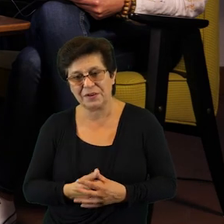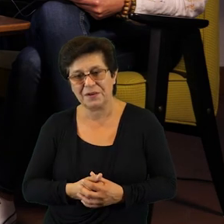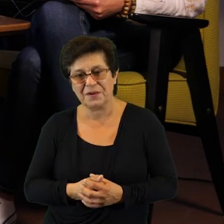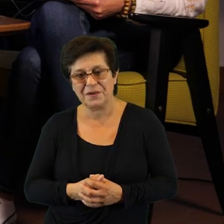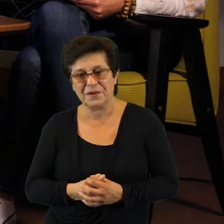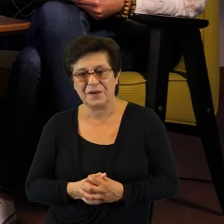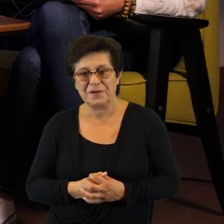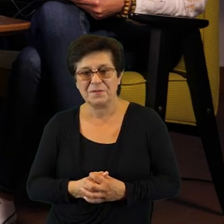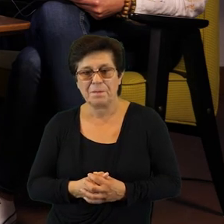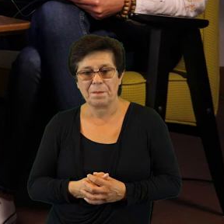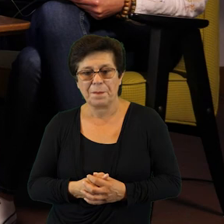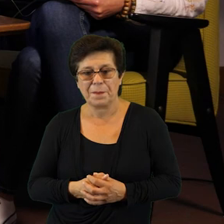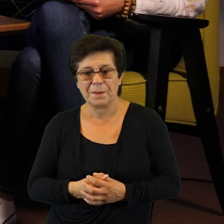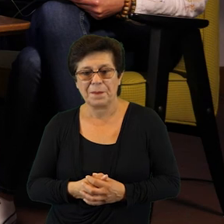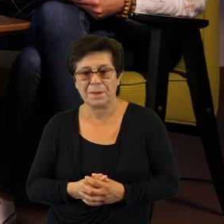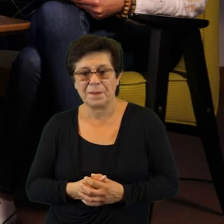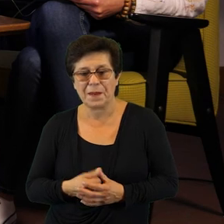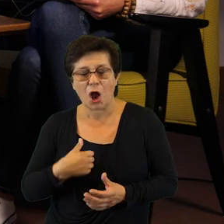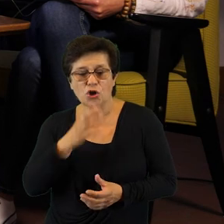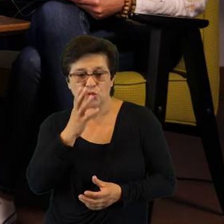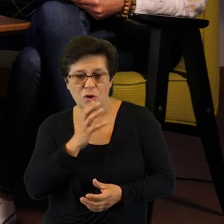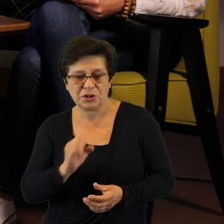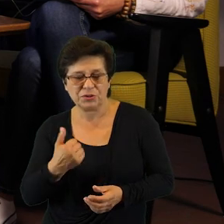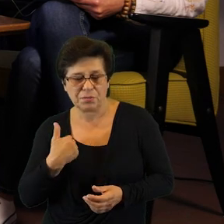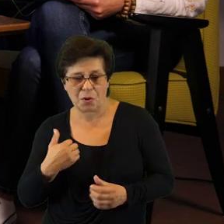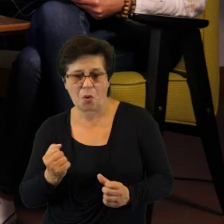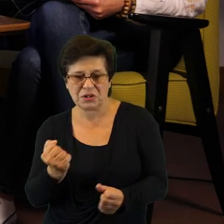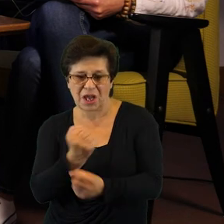W takim sensie, jak w synu, czy może jak we wnuku.